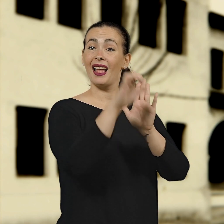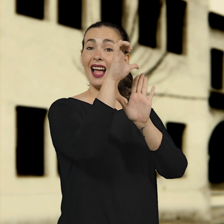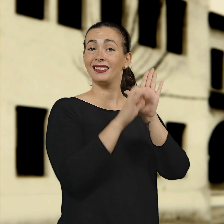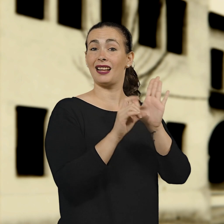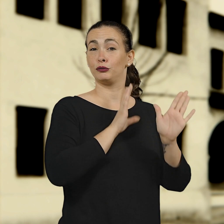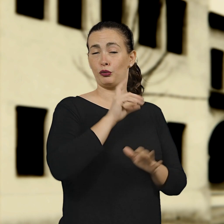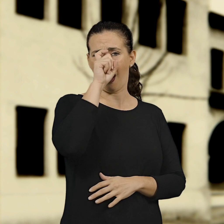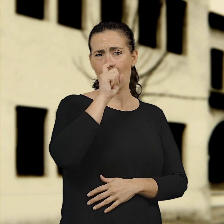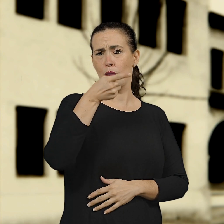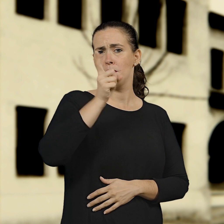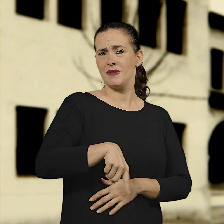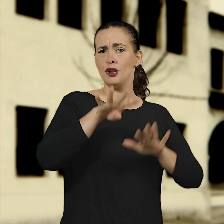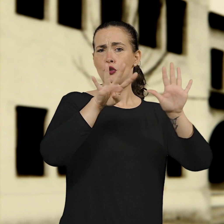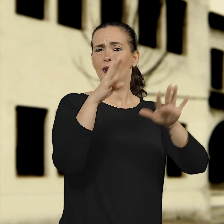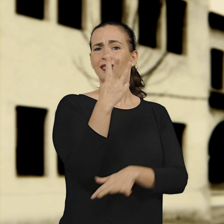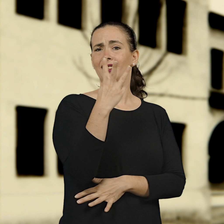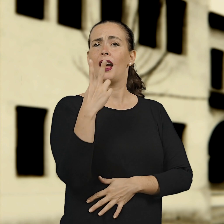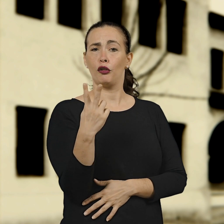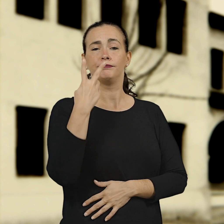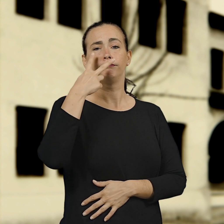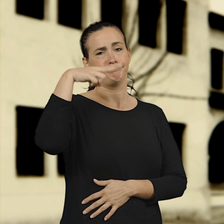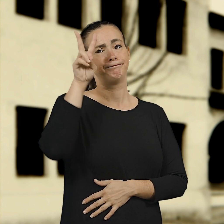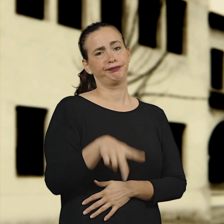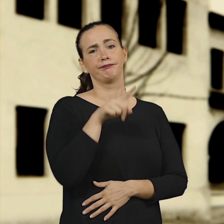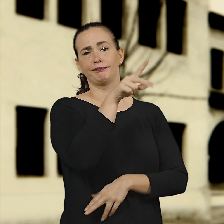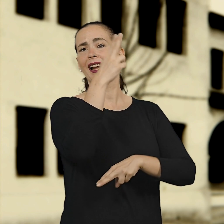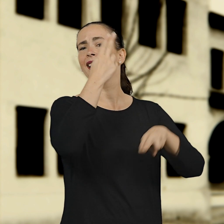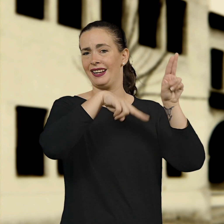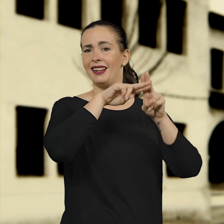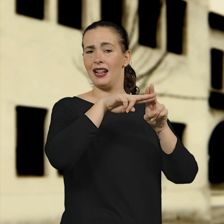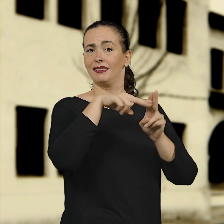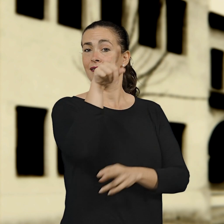L’ Estatut de 1932 reconeixia a la Generalitat el dret de crear les seves escoles